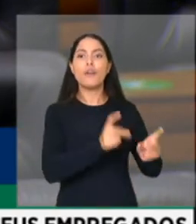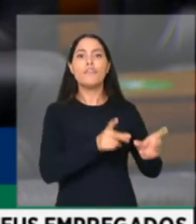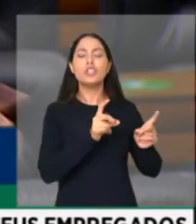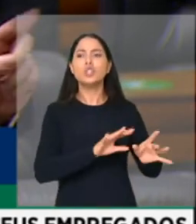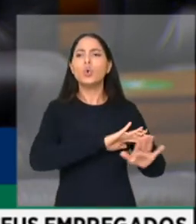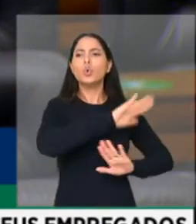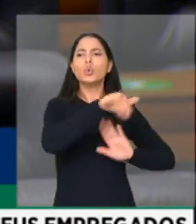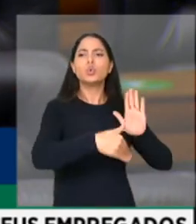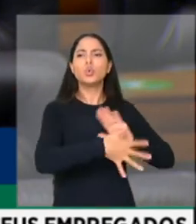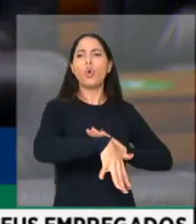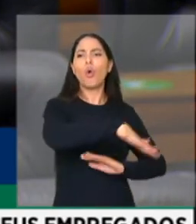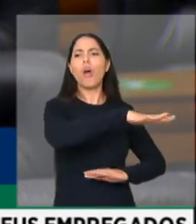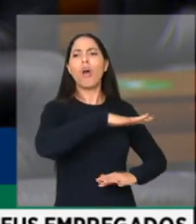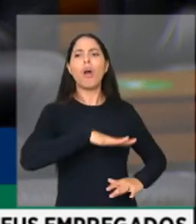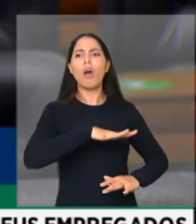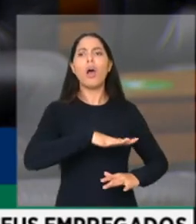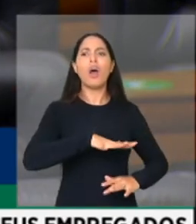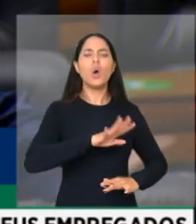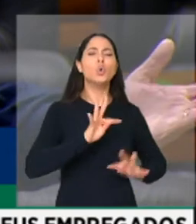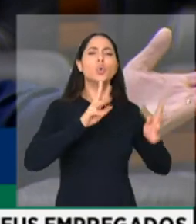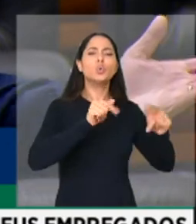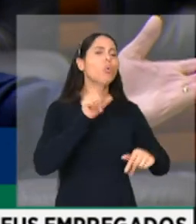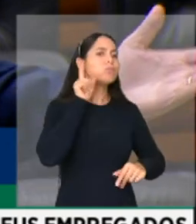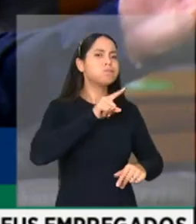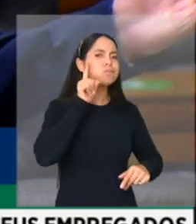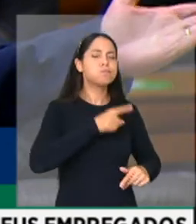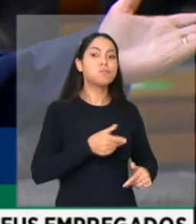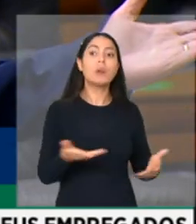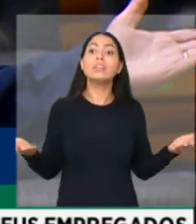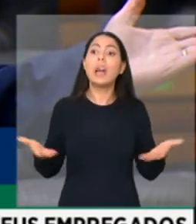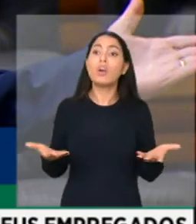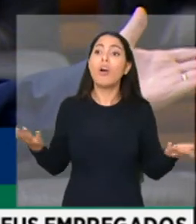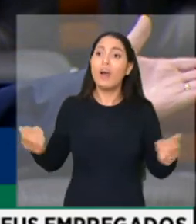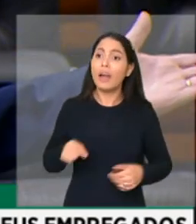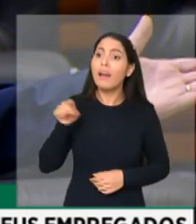SERÁ VENDIDA DEPOIS QUE TODO NORTE-AMERICANO FOR IMUNIZADO. E AGORA? O PRESIDENTE VAI FAZER O QUÊ?! . É UM